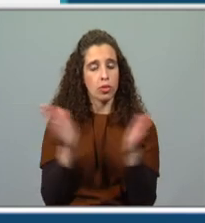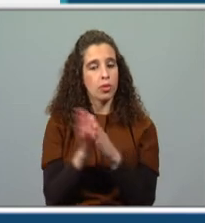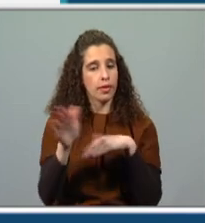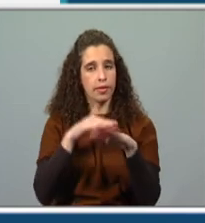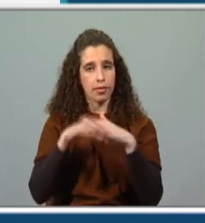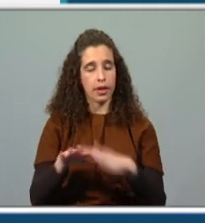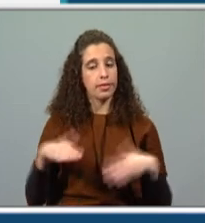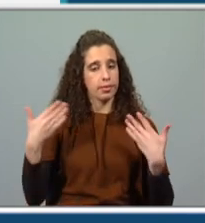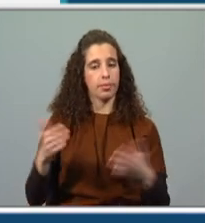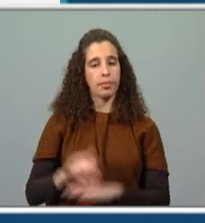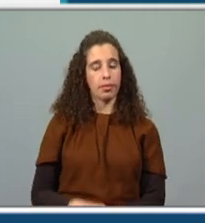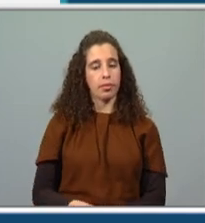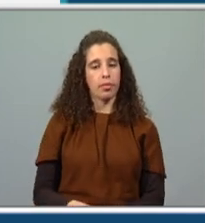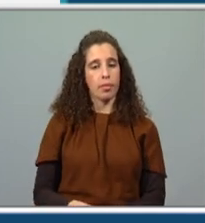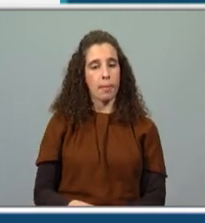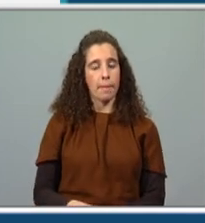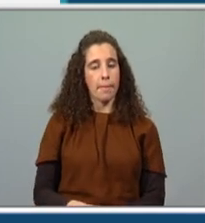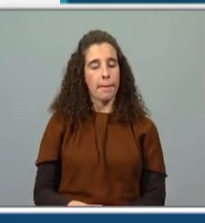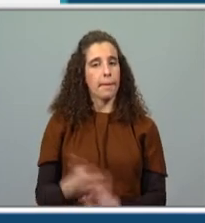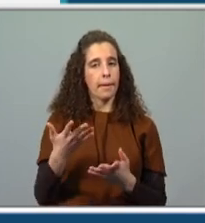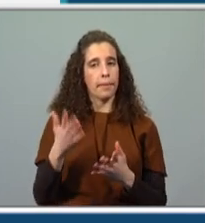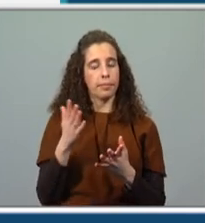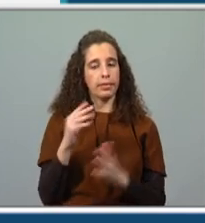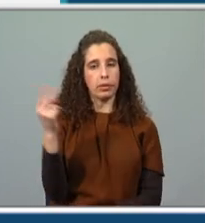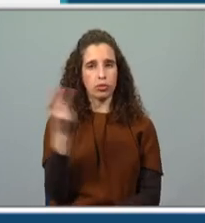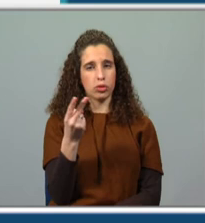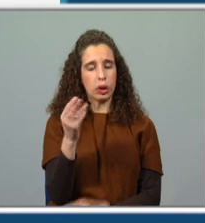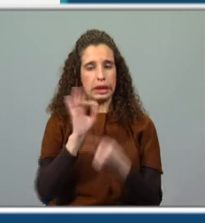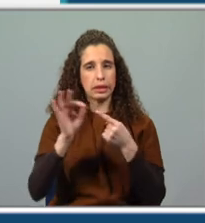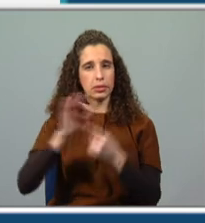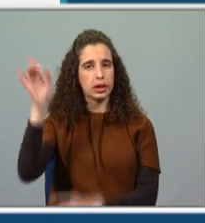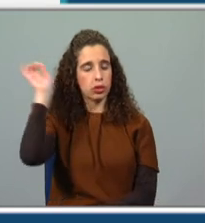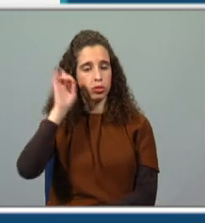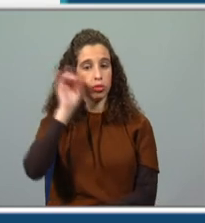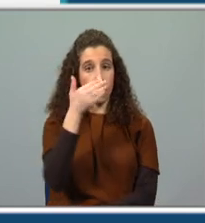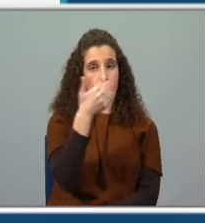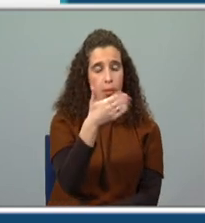Portanto o que é que temos Então já dois elementos importantes O primeiro é o 那麼我們有什麼所以已經有兩個重要元素 首先是